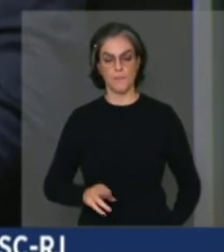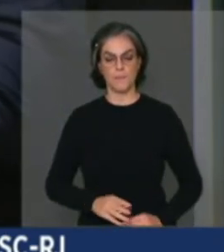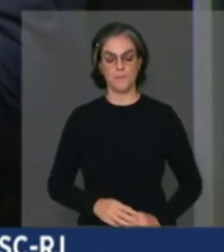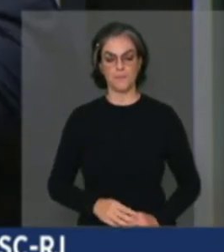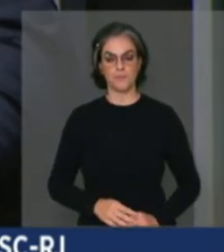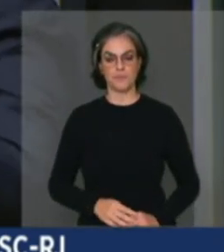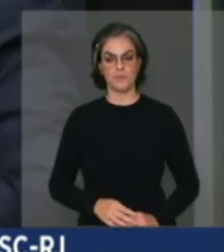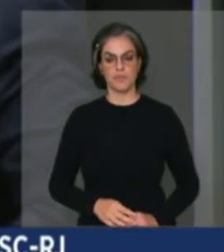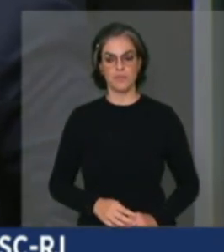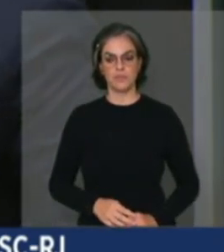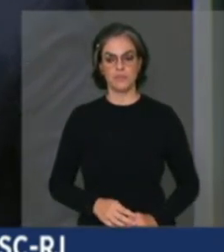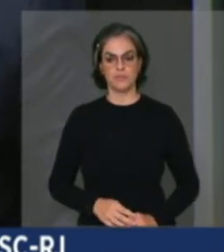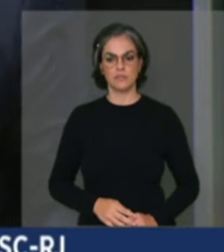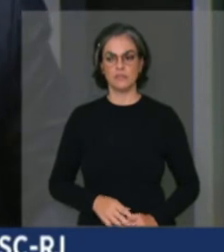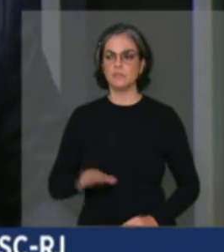PRESIDENTE, SÓ MAIS 30 SEGUNDOS, POR FAVOR. O MEDO DE